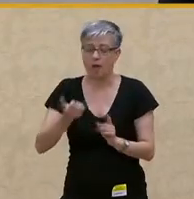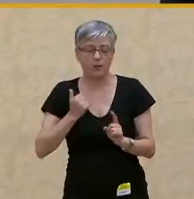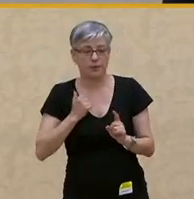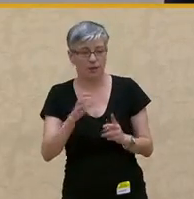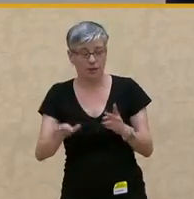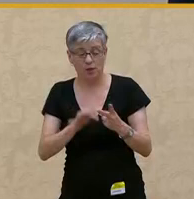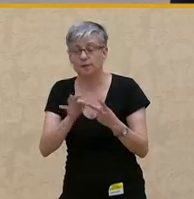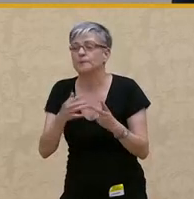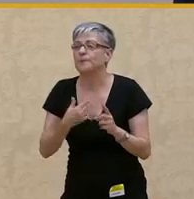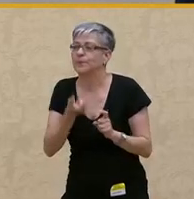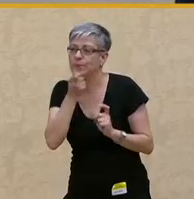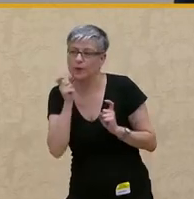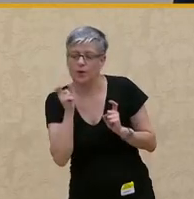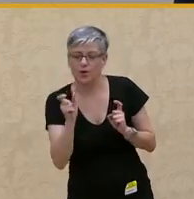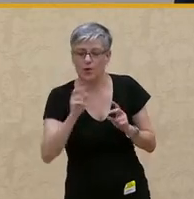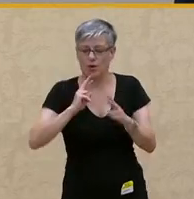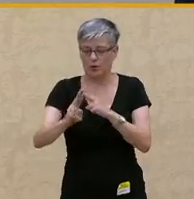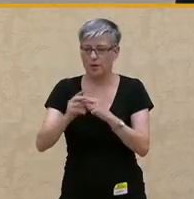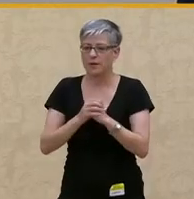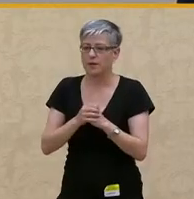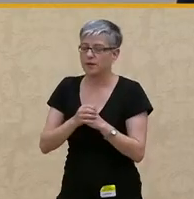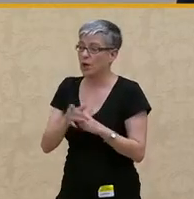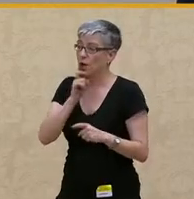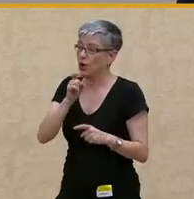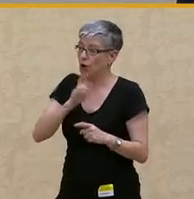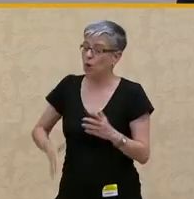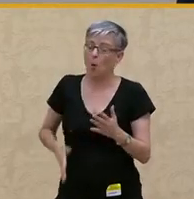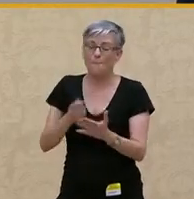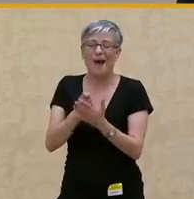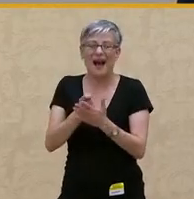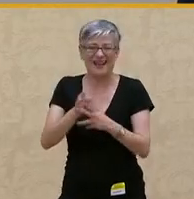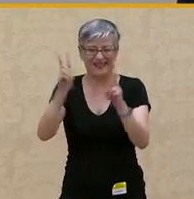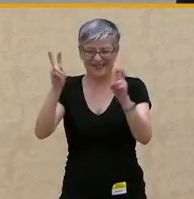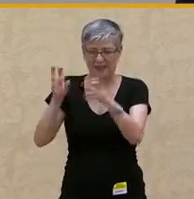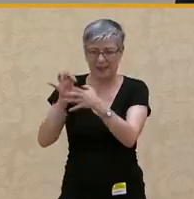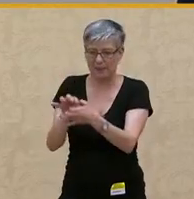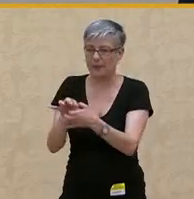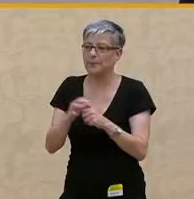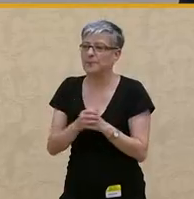otro concepto en la problemática de cómo vamos a pagar en este tema. Y es. ¿Cuánto